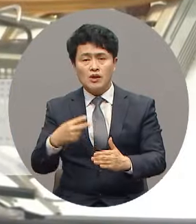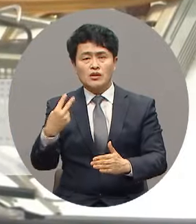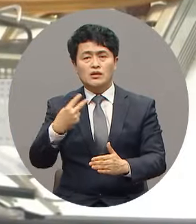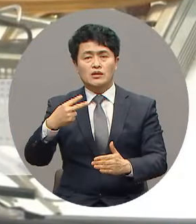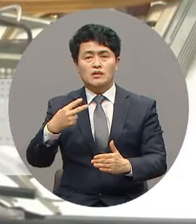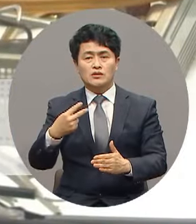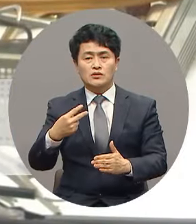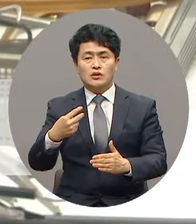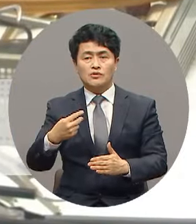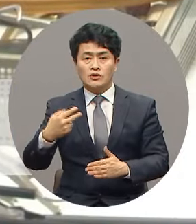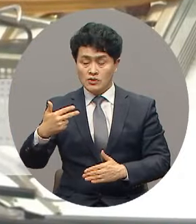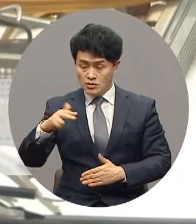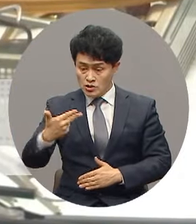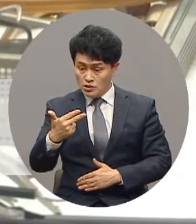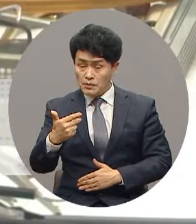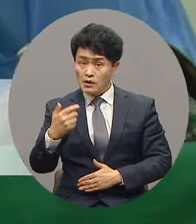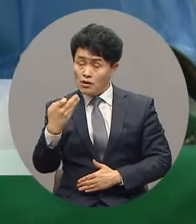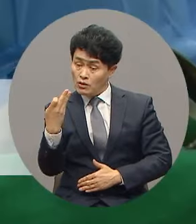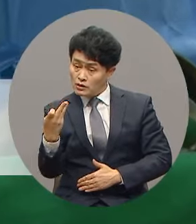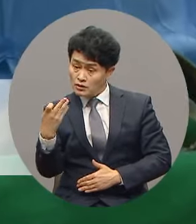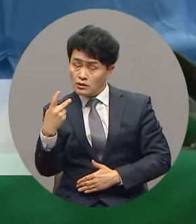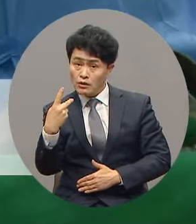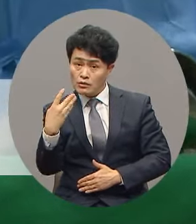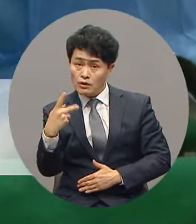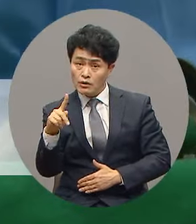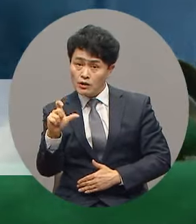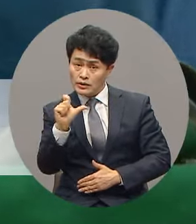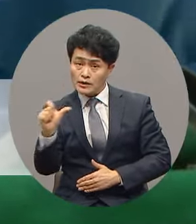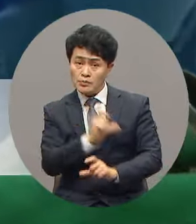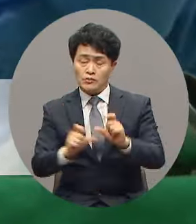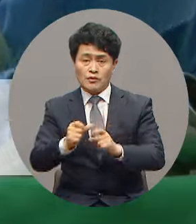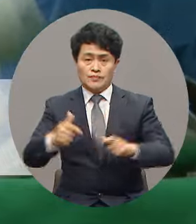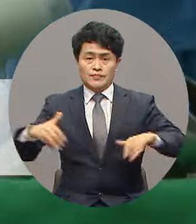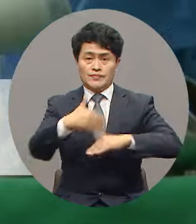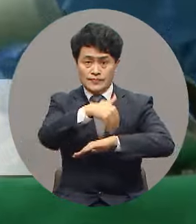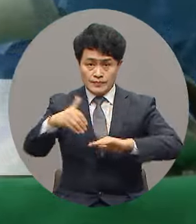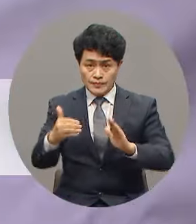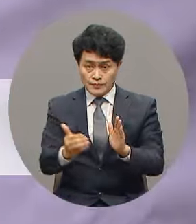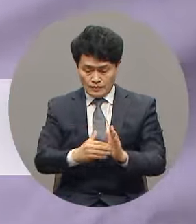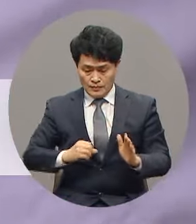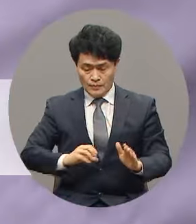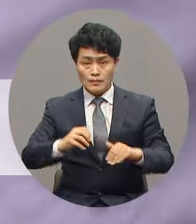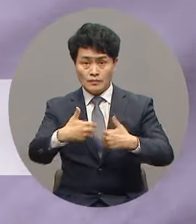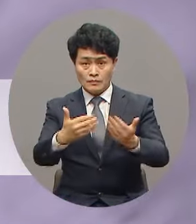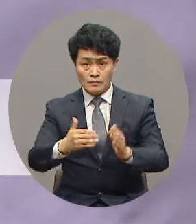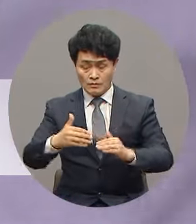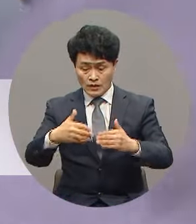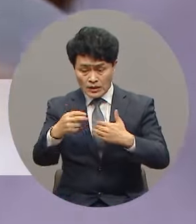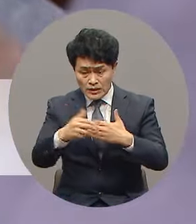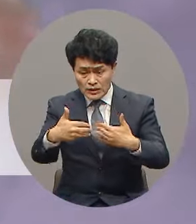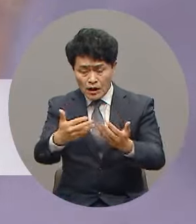이른바 PA 간호사를 현재 8900여 명에서 2715명 더 늘릴 계획이라고 밝혔습니다.